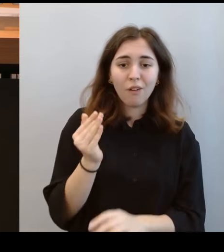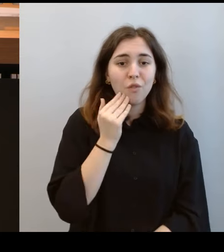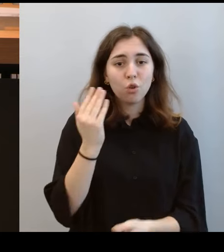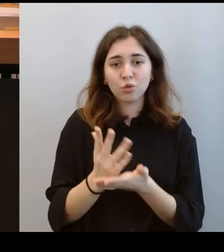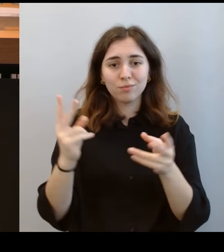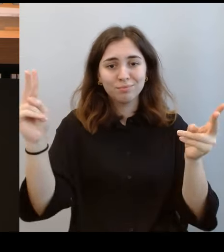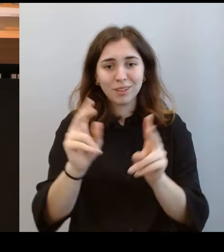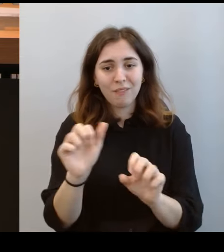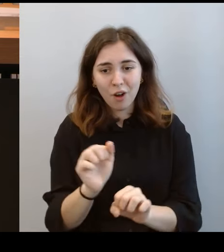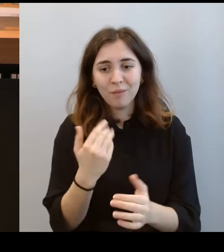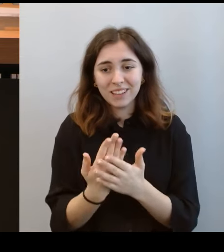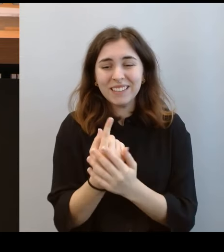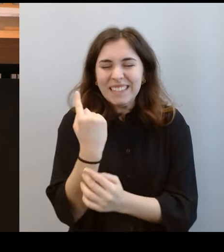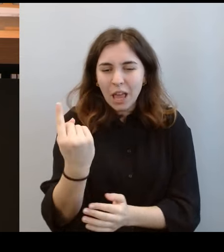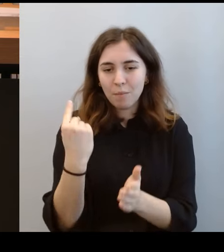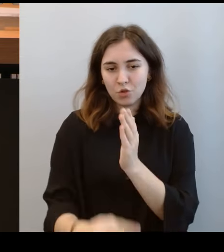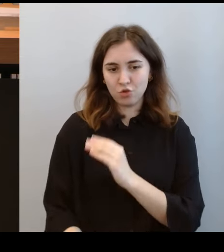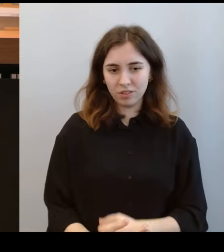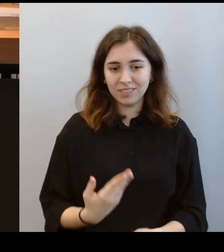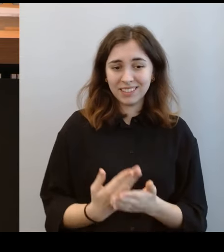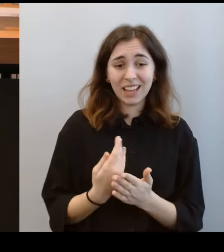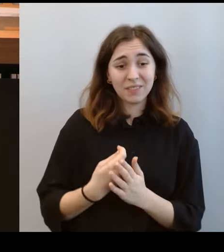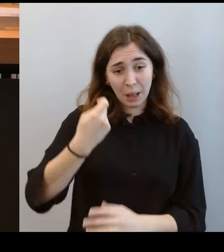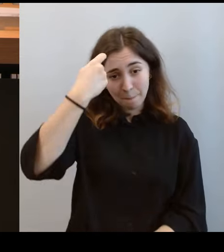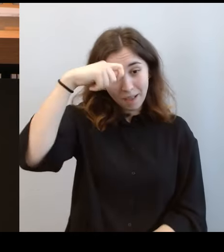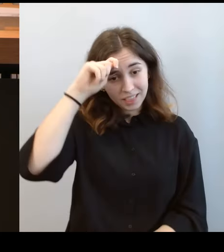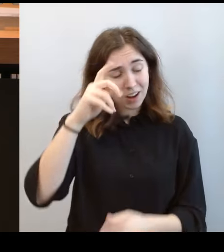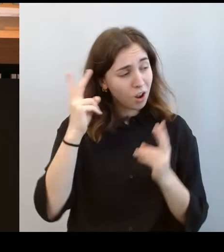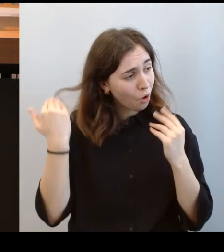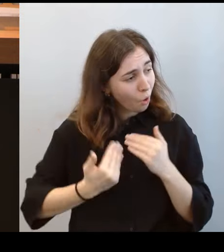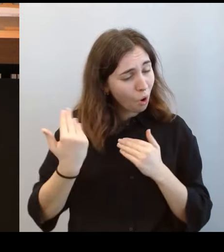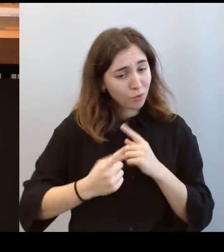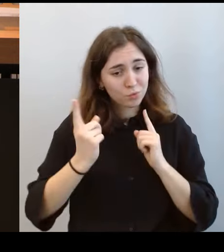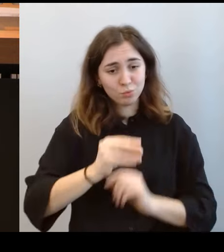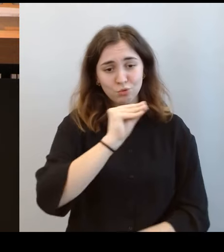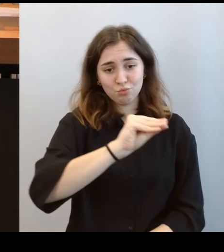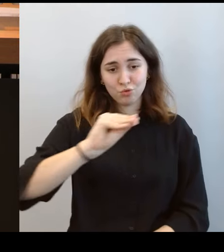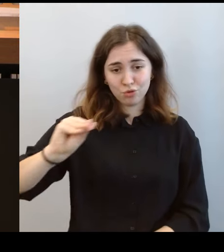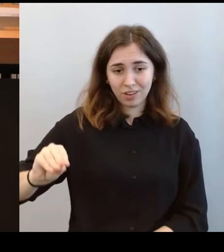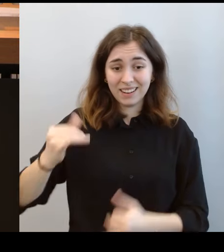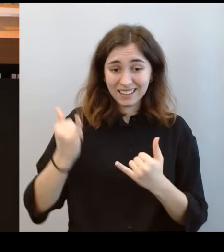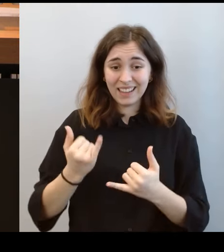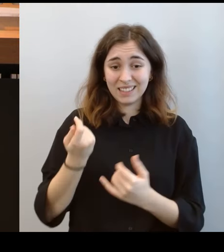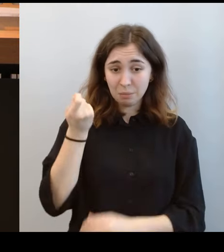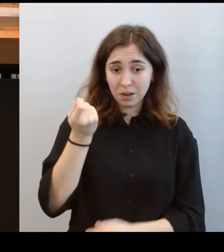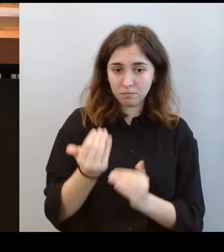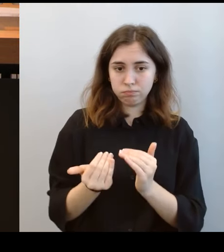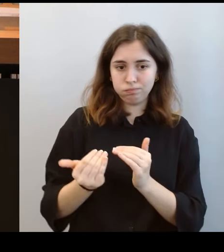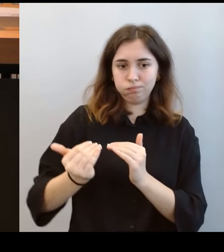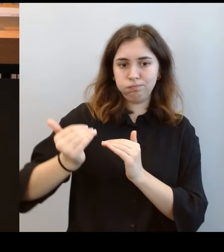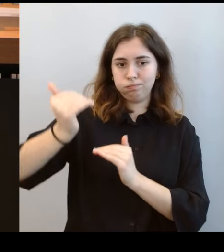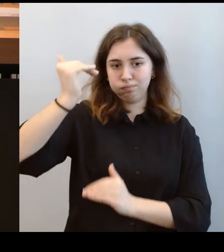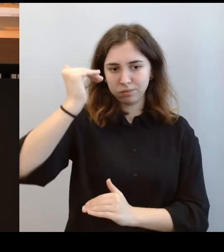Die Ursache für das Treiben der Mieten ist Rot Rot Grün. In der letzten Legislaturperiode.